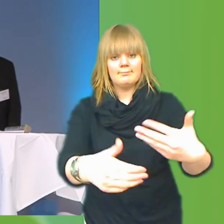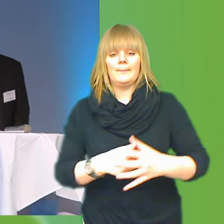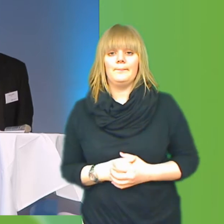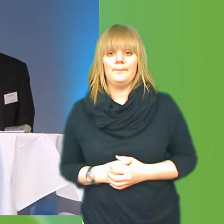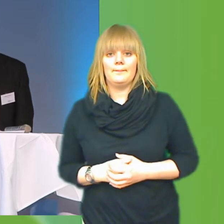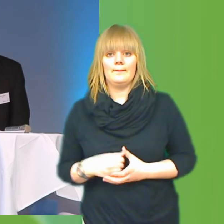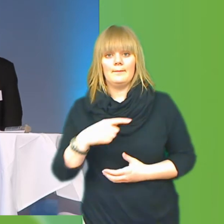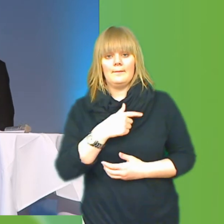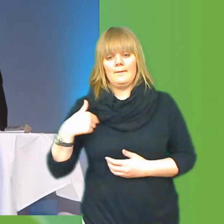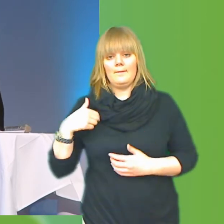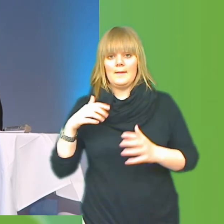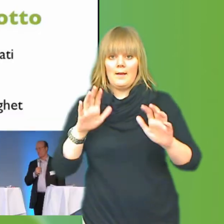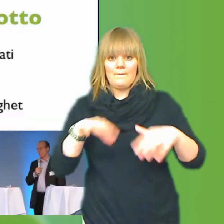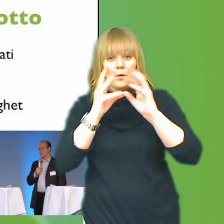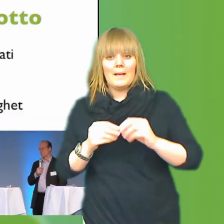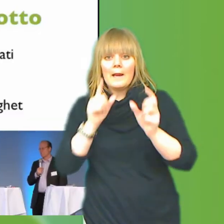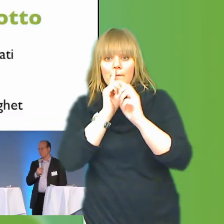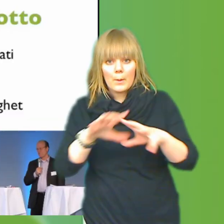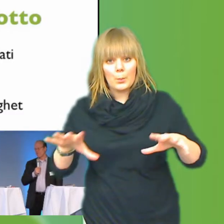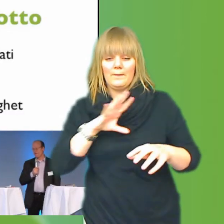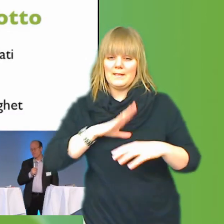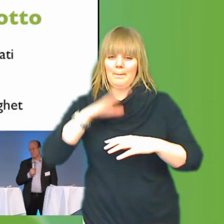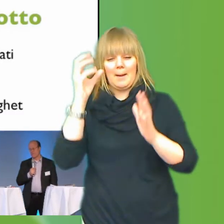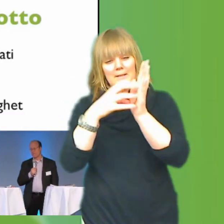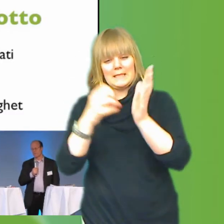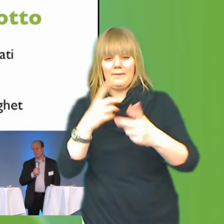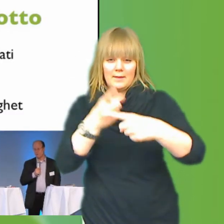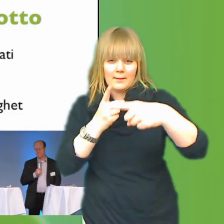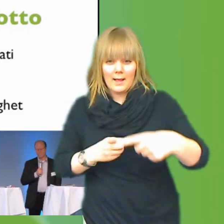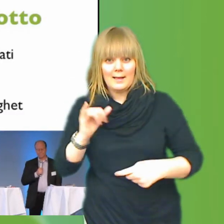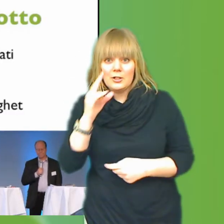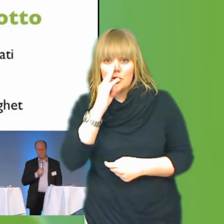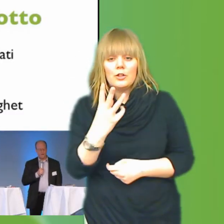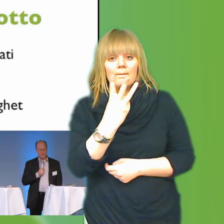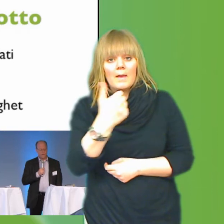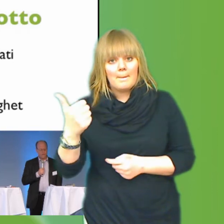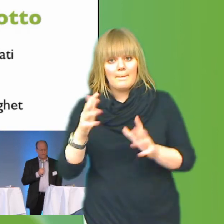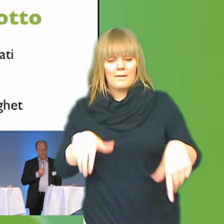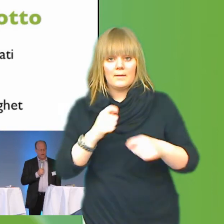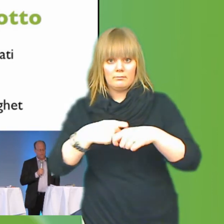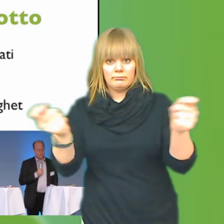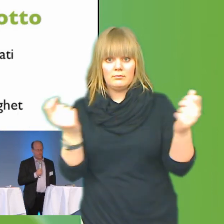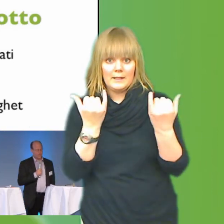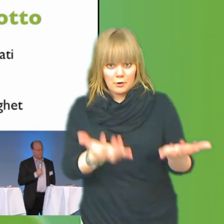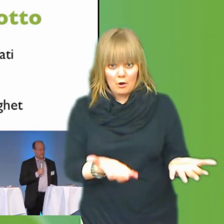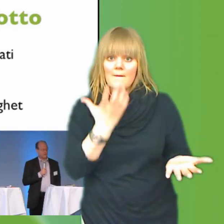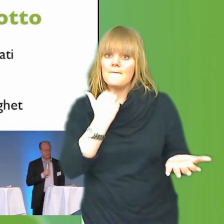och det liggter på den nya webben. Där hittar ni också mer information om